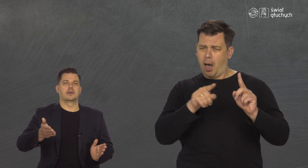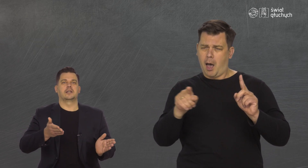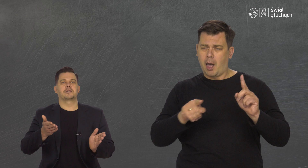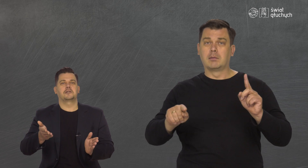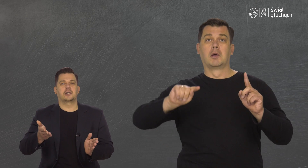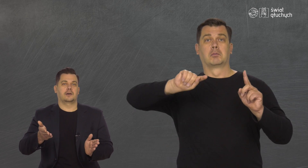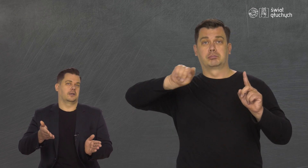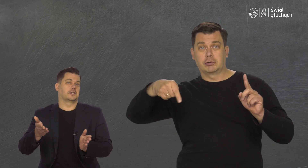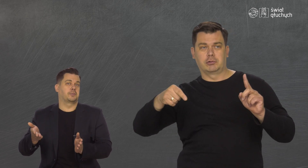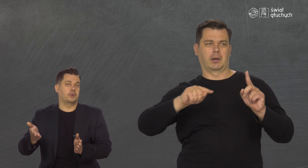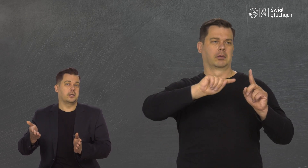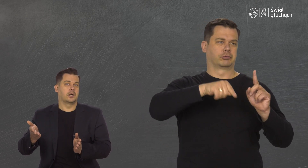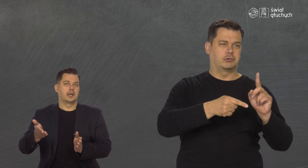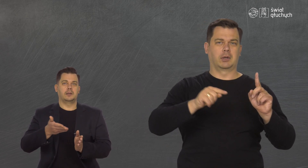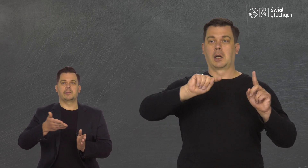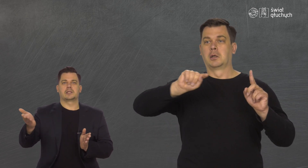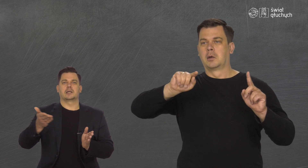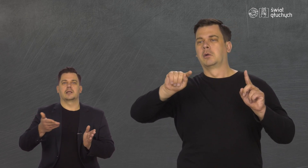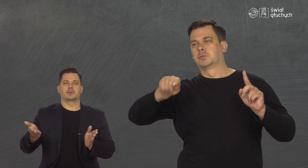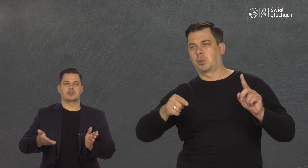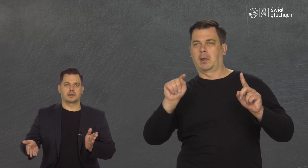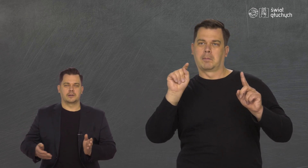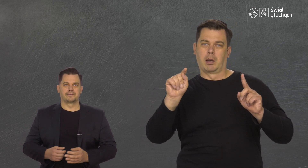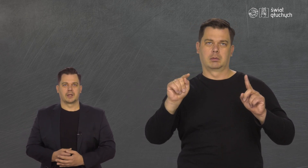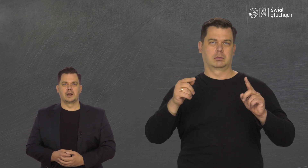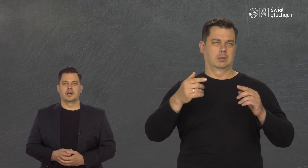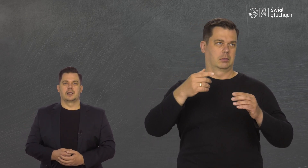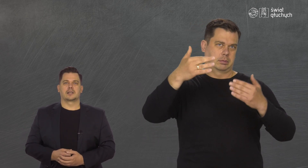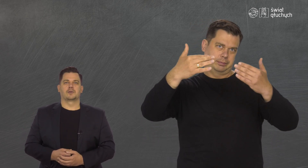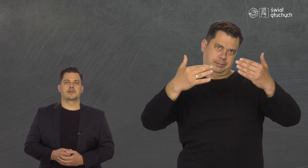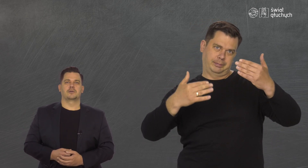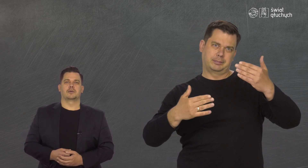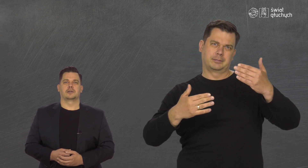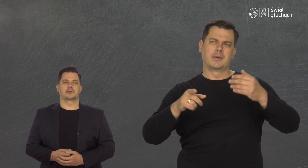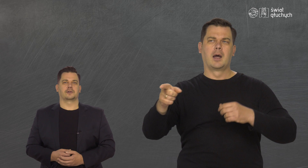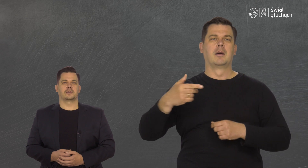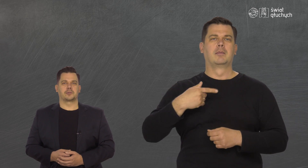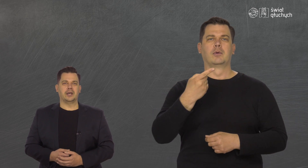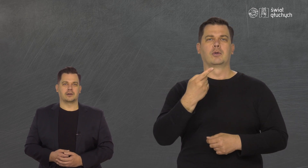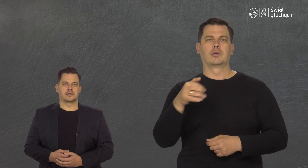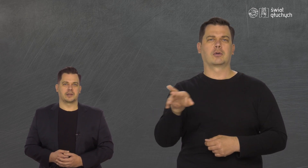kolejny przecinek, kolejny spójnik, i mamy zdanie na pół strony. Jak zauważa dr Tomasz Piekot